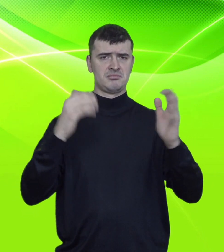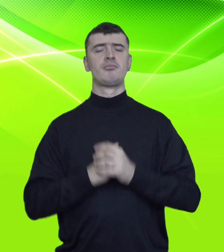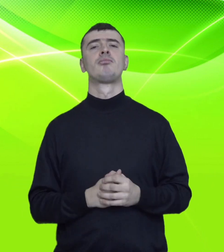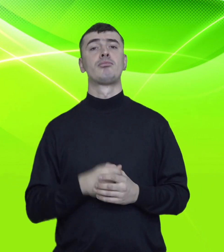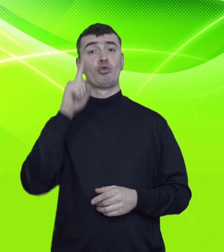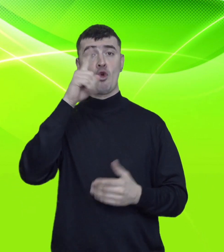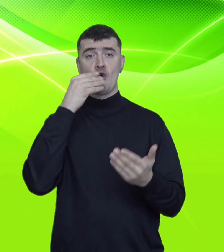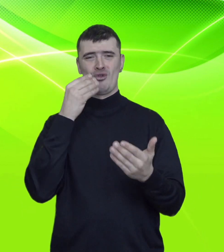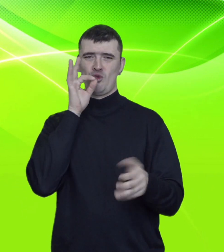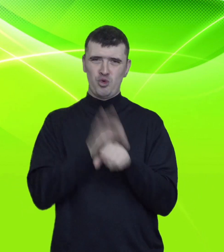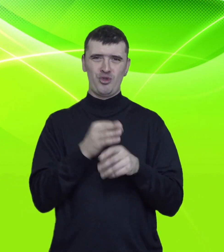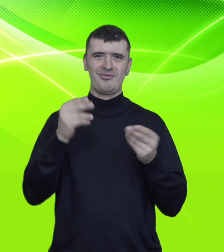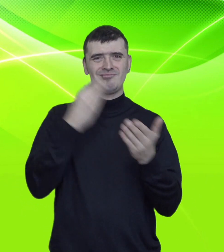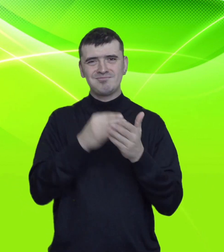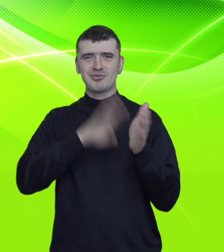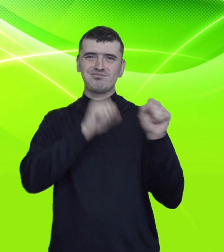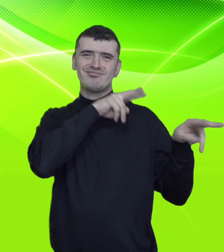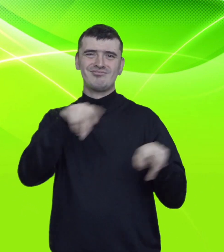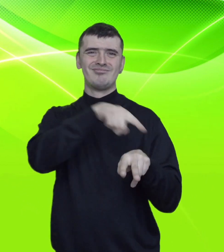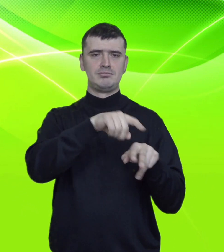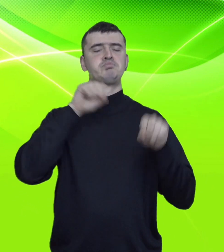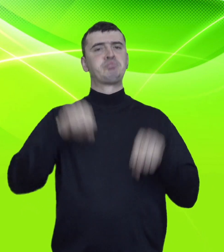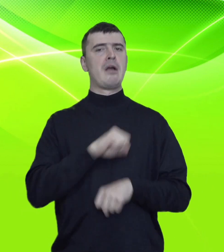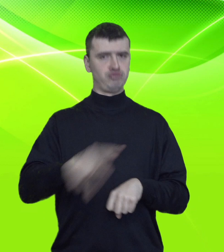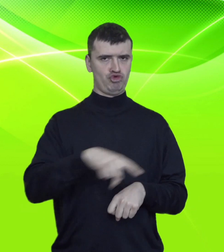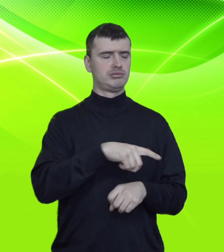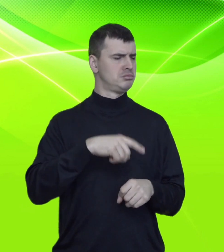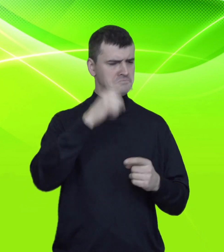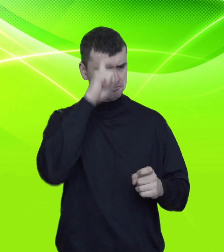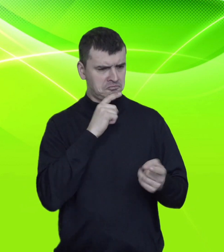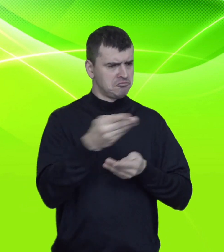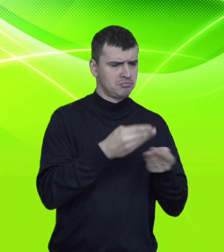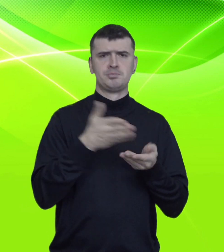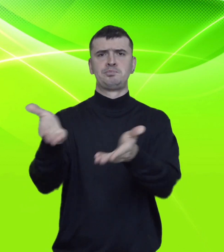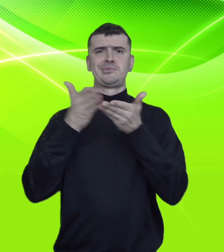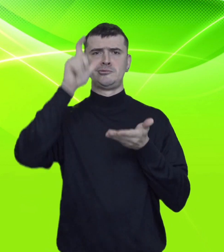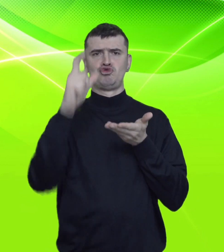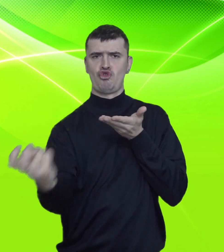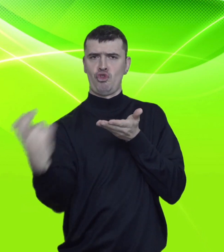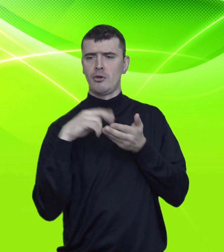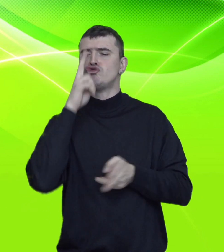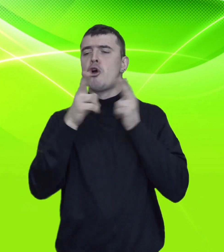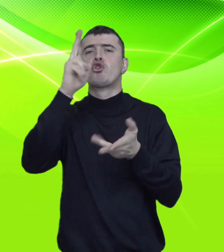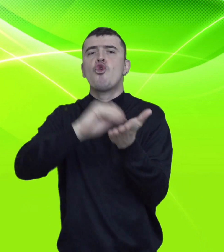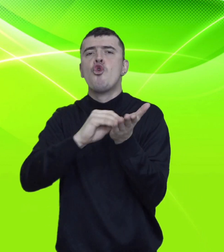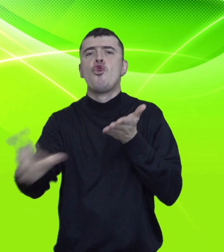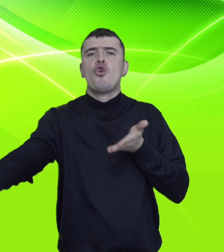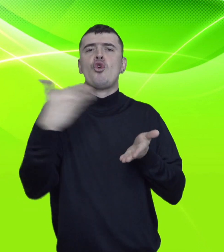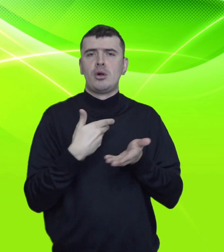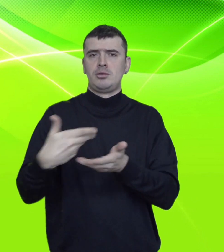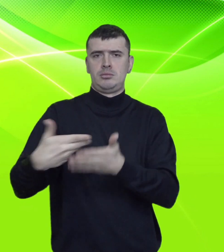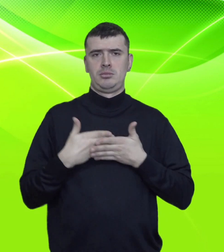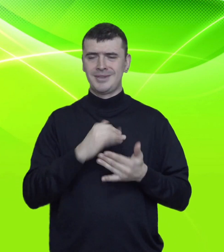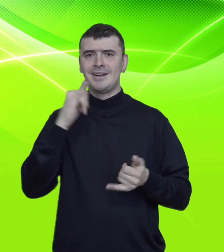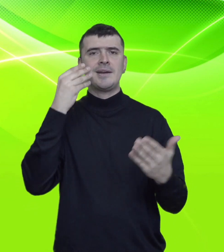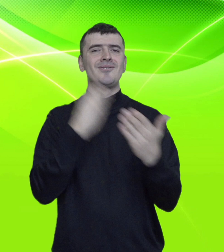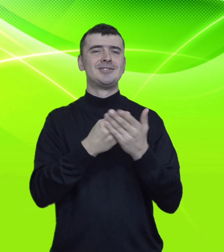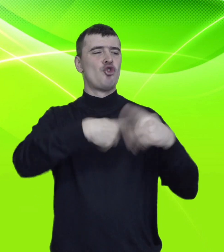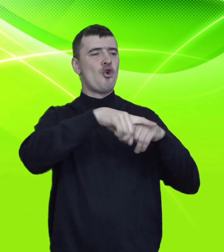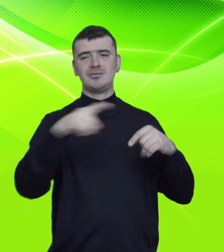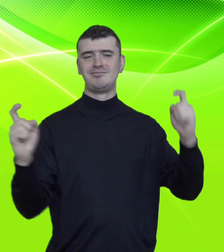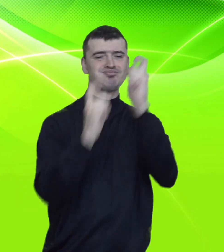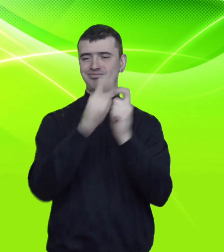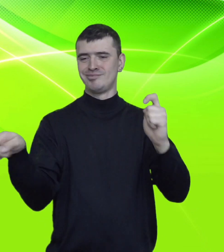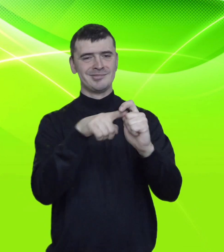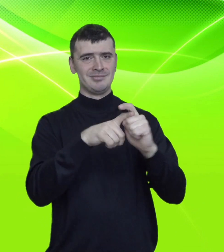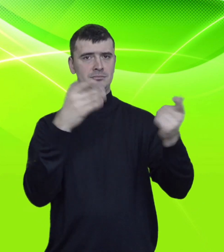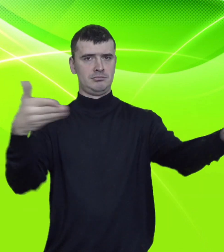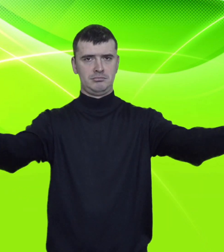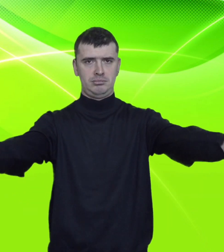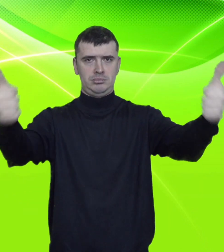Но омбудсмен имеет право пригласить автора обращения и представителей финансовой организации на очную встречу,